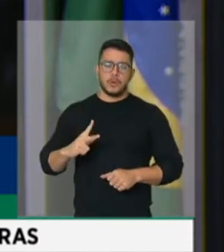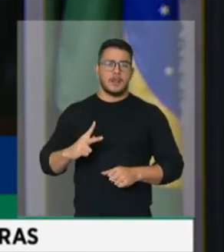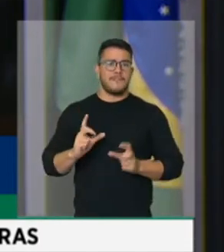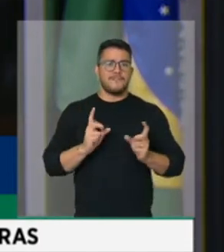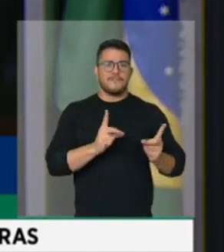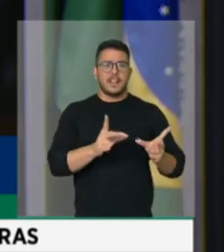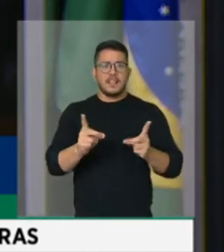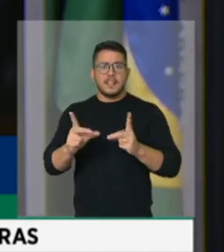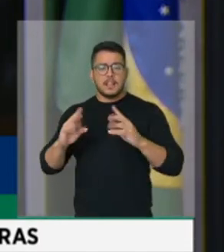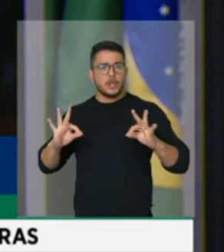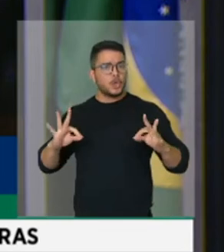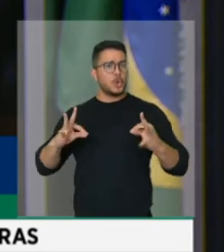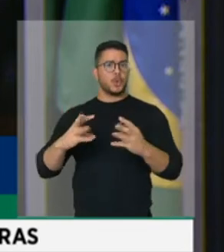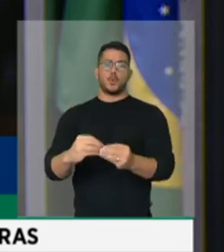PRIVATIZAÇÃO DA ELETROBRAS. PRIVATIZAÇÃO SIGNIFICA VENDA